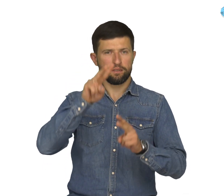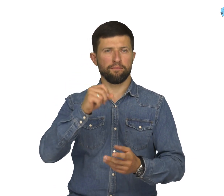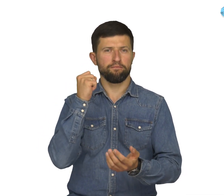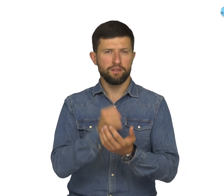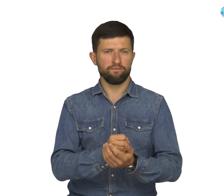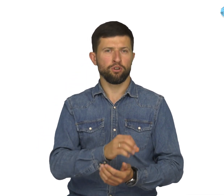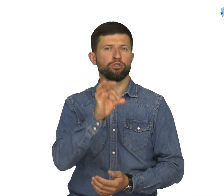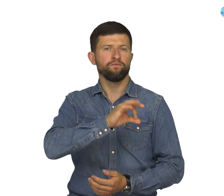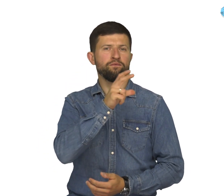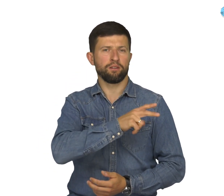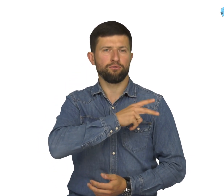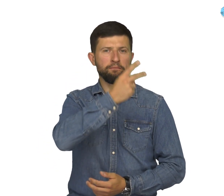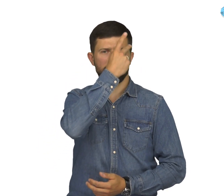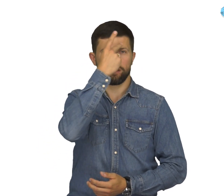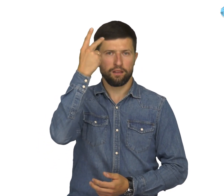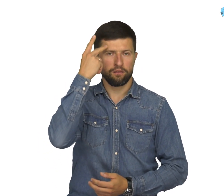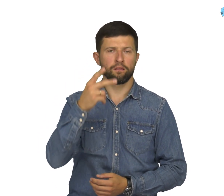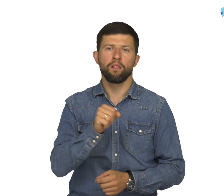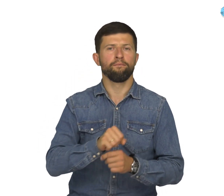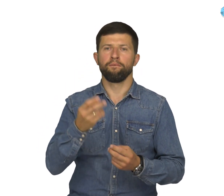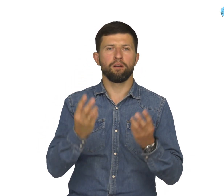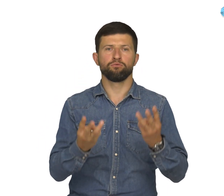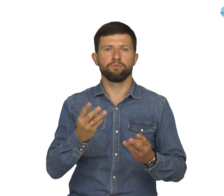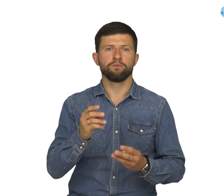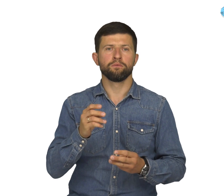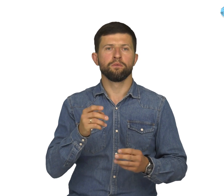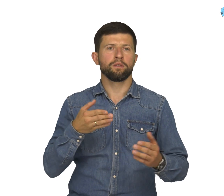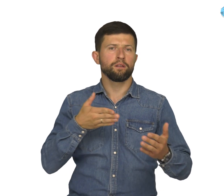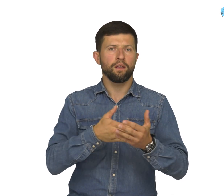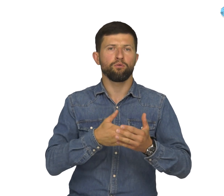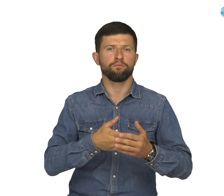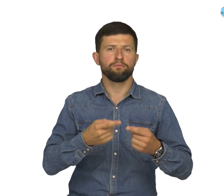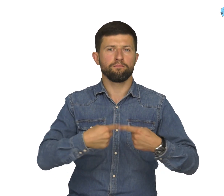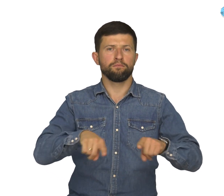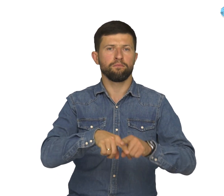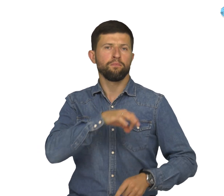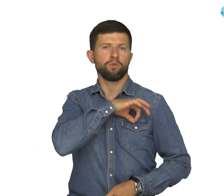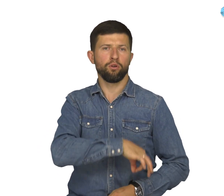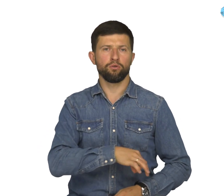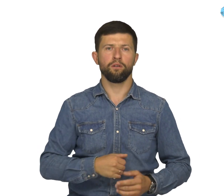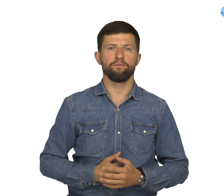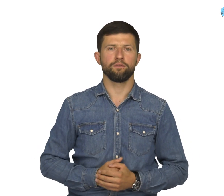Przyznanie prawa do świadczenia pielęgnacyjnego nie jest uzależnione od spełnienia kryterium dochodowego.